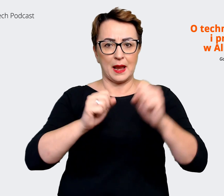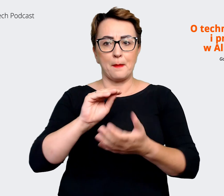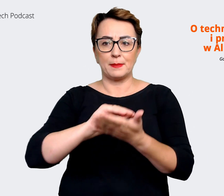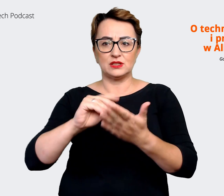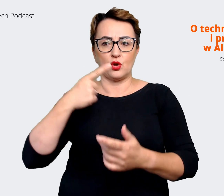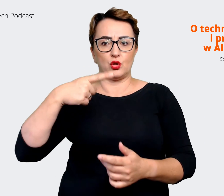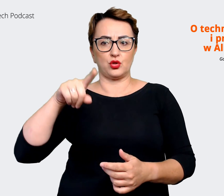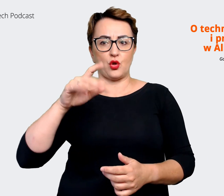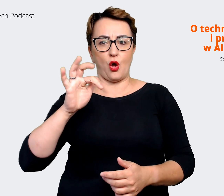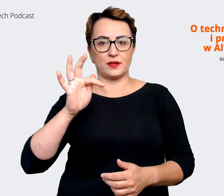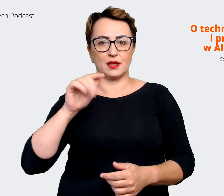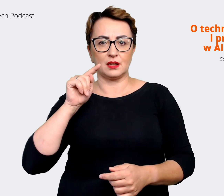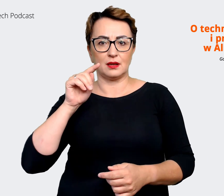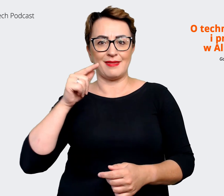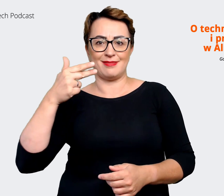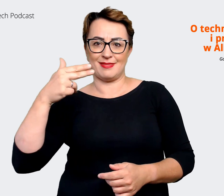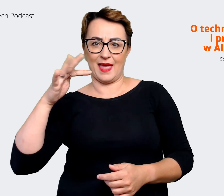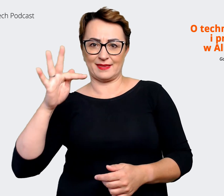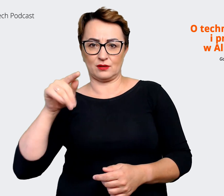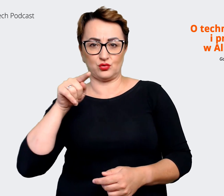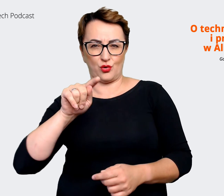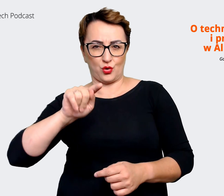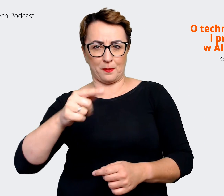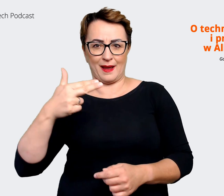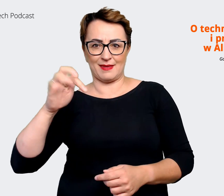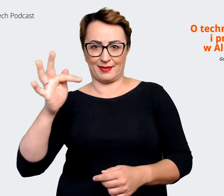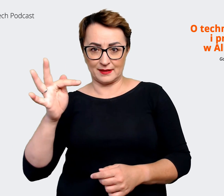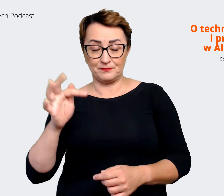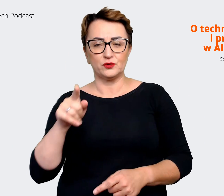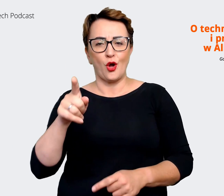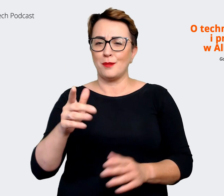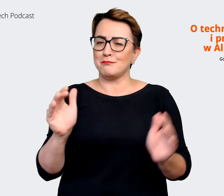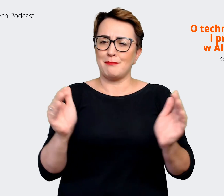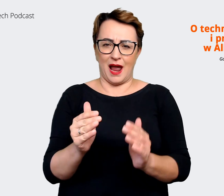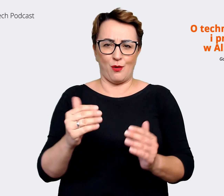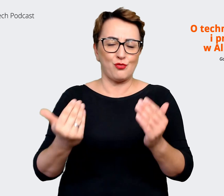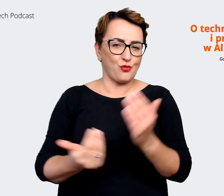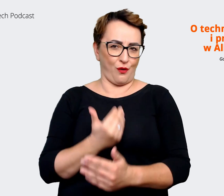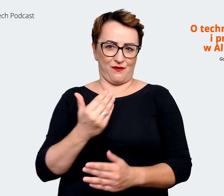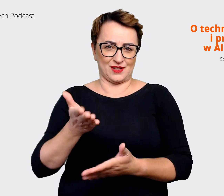to troszeczkę inna działka. Więc uczymy się praktycznie cały czas tego jak wykorzystywać